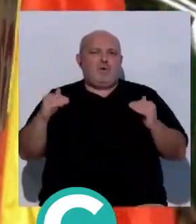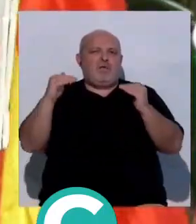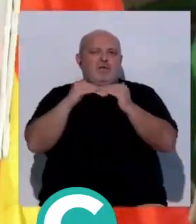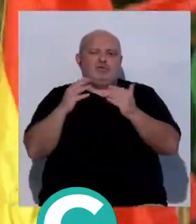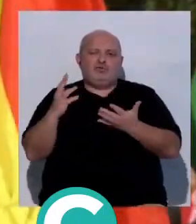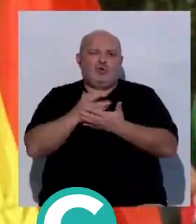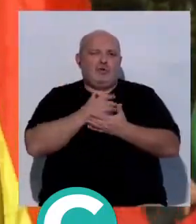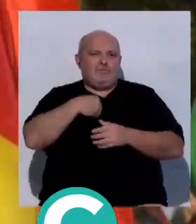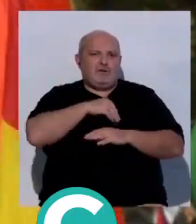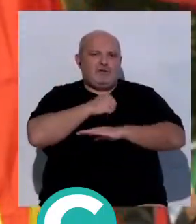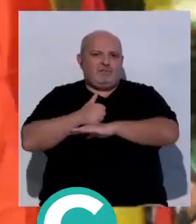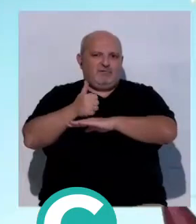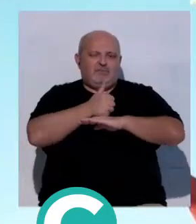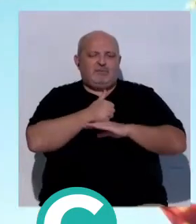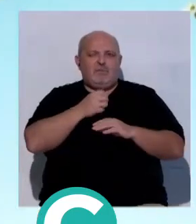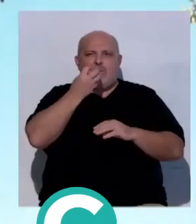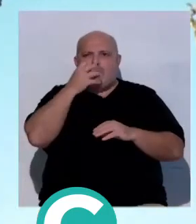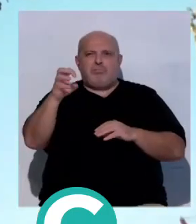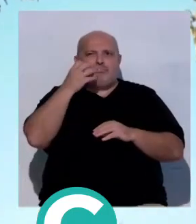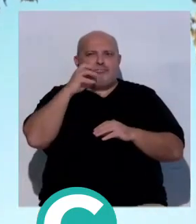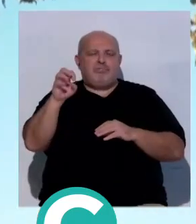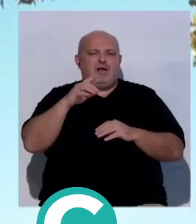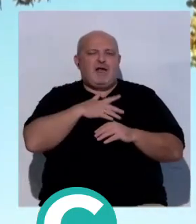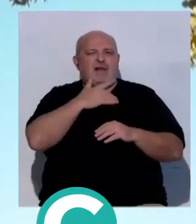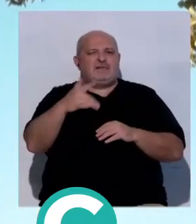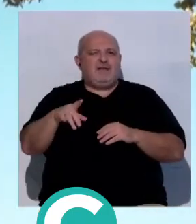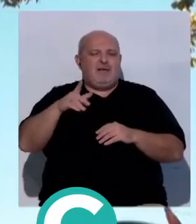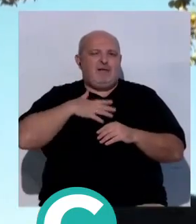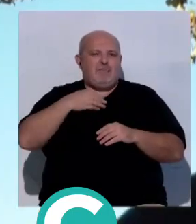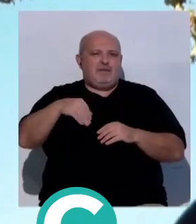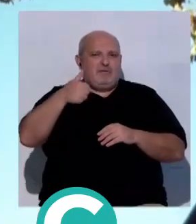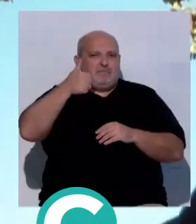los españoles y protestar contra la amnistía acordada por el presidente del gobierno en